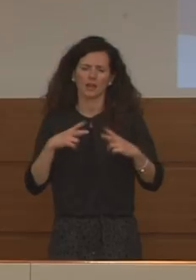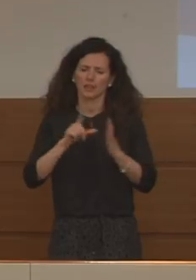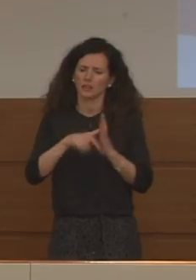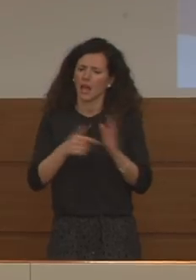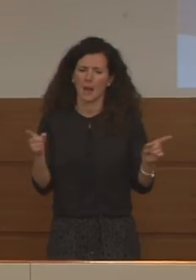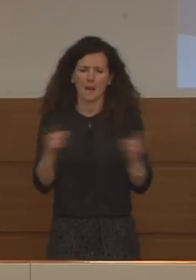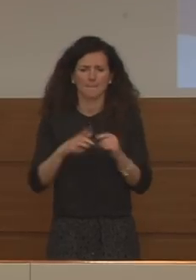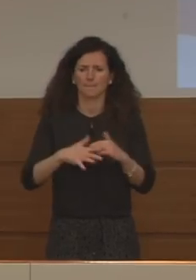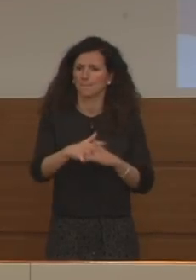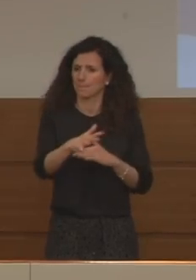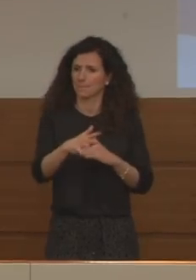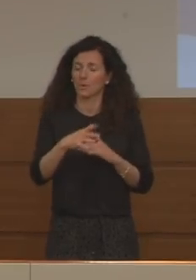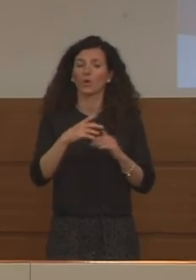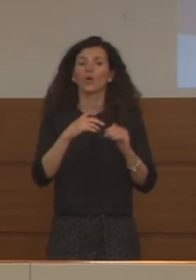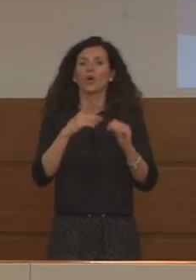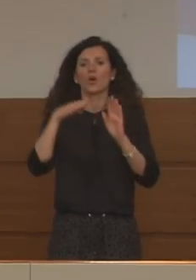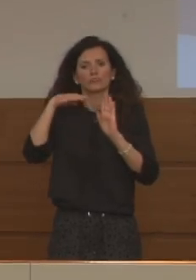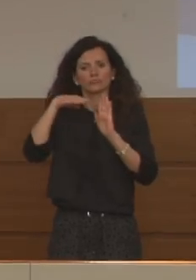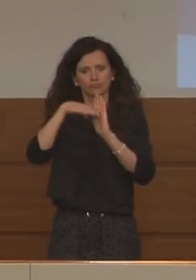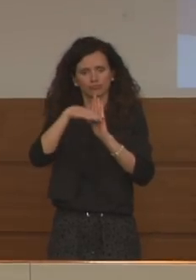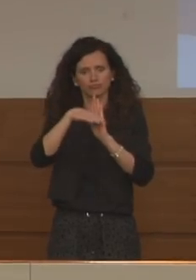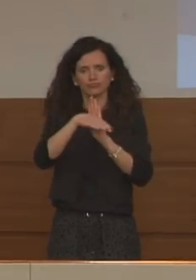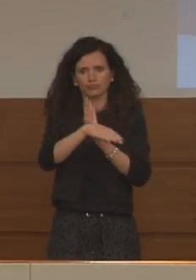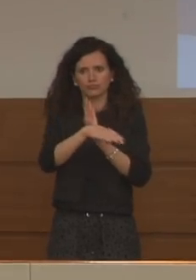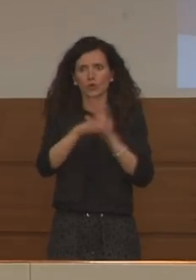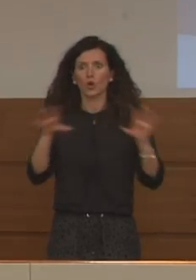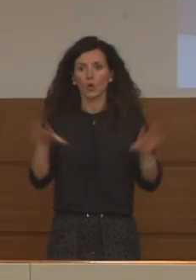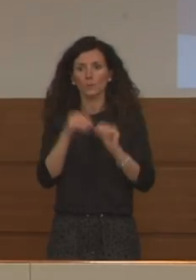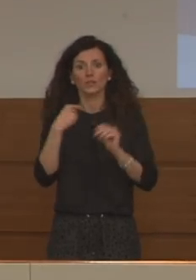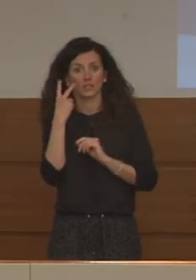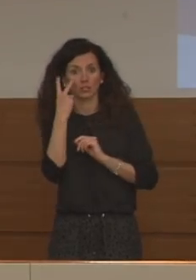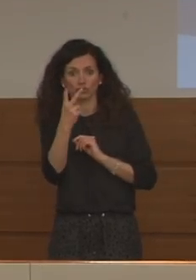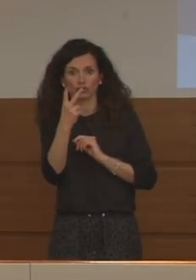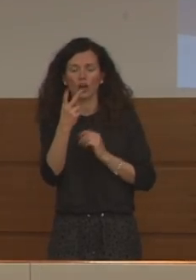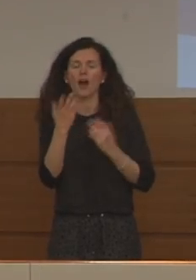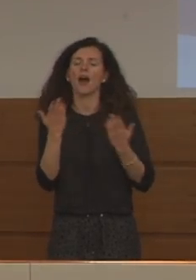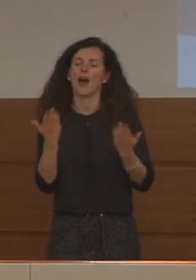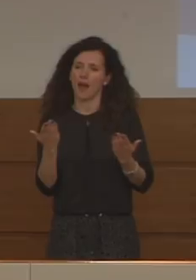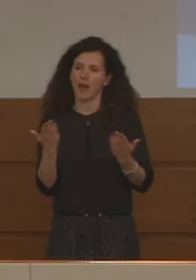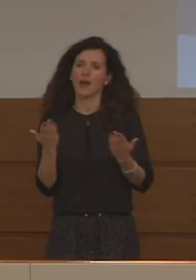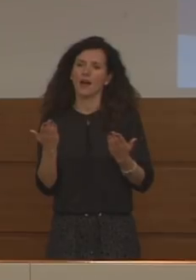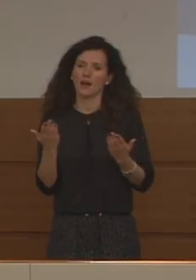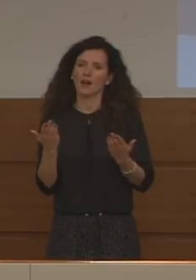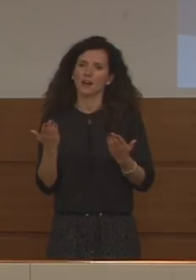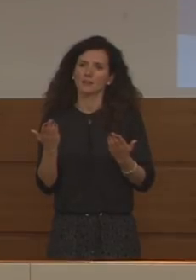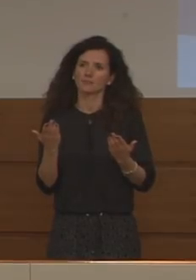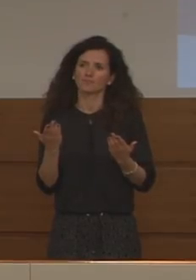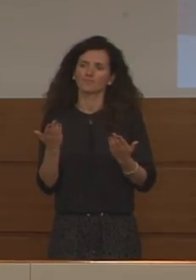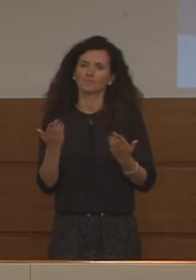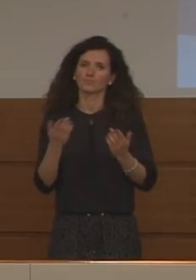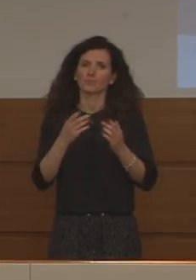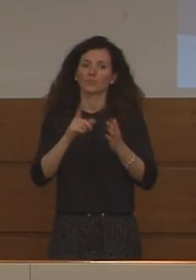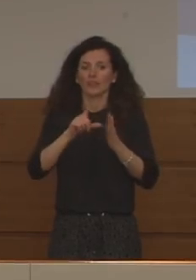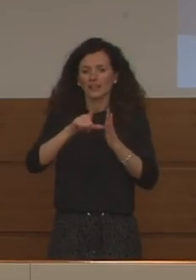torni a scendere, il passaggio certamente richiede le misure di distanziamento